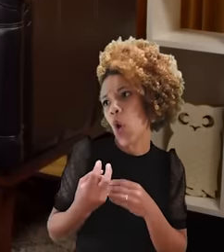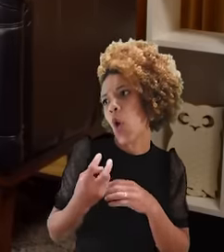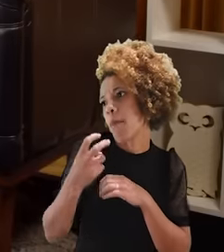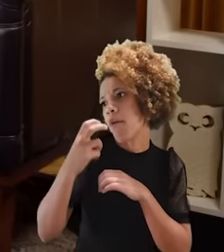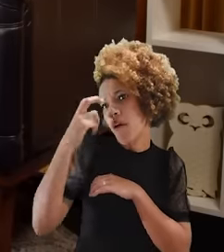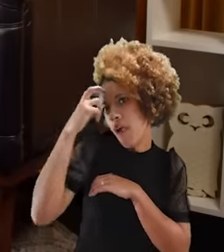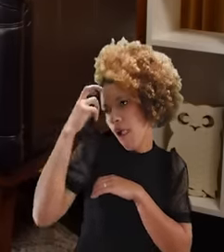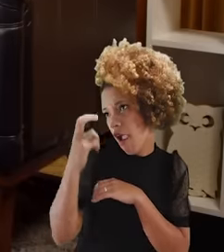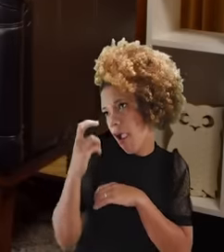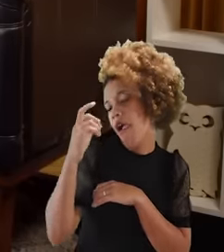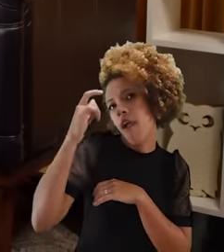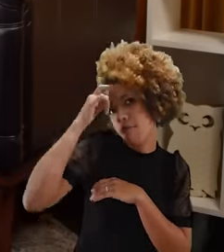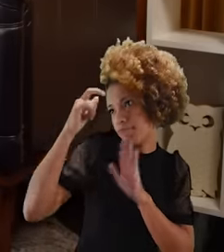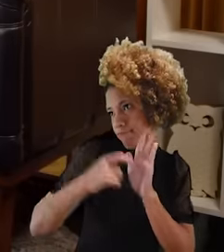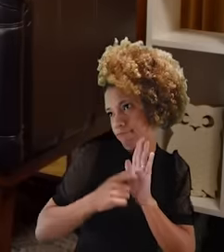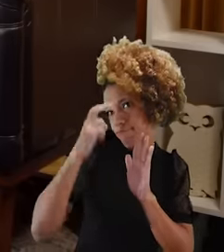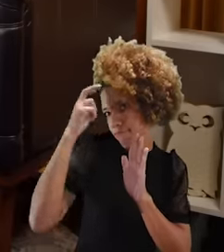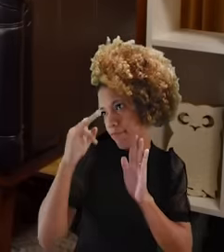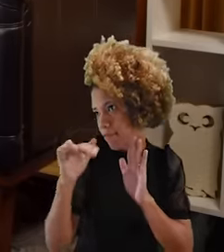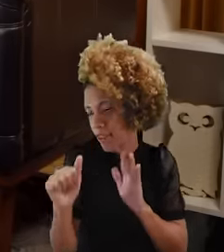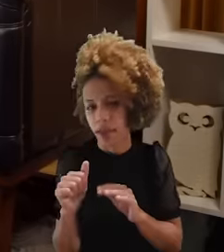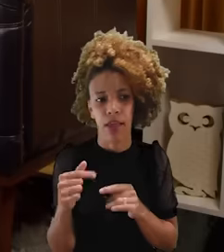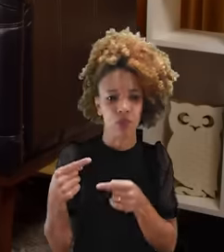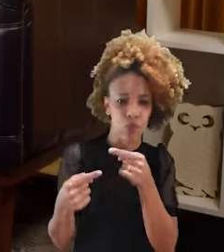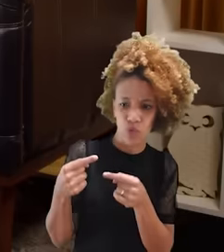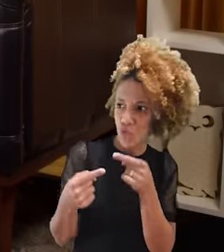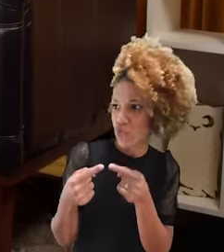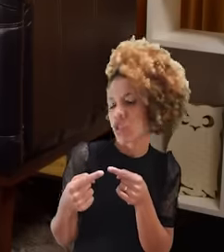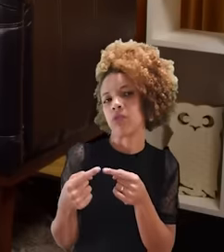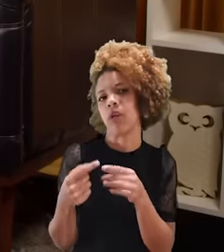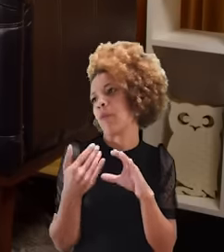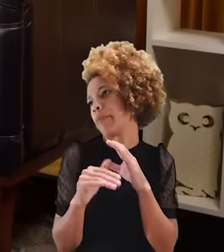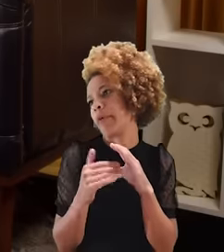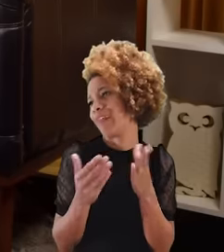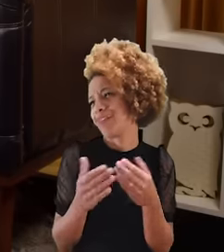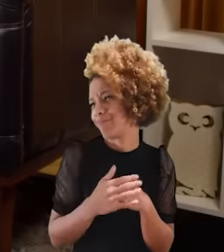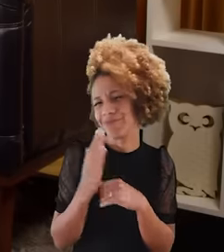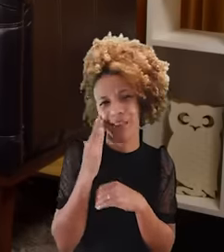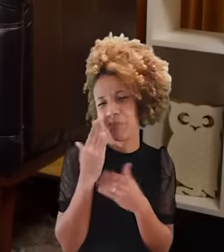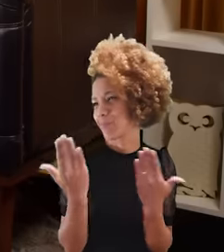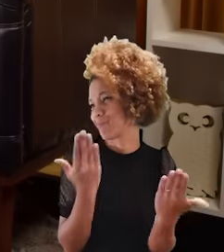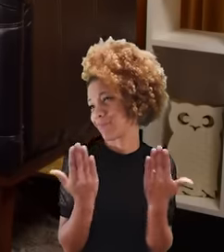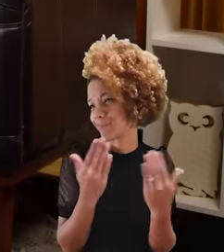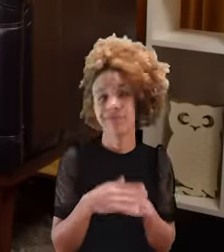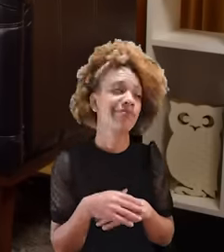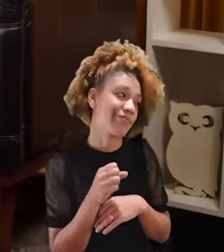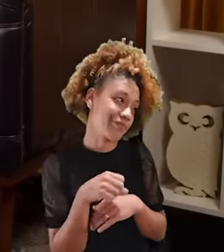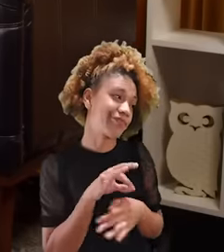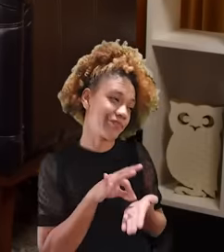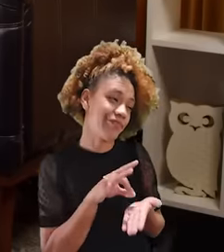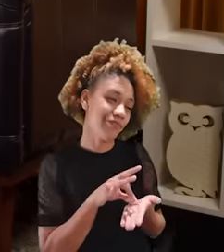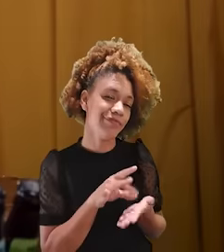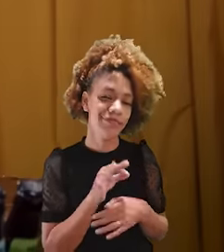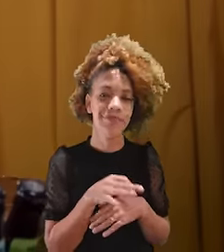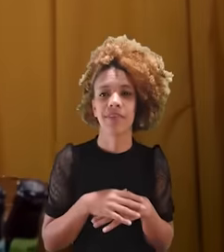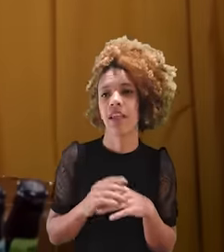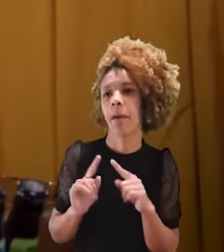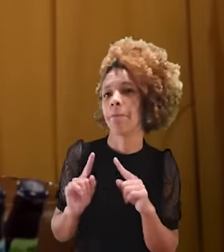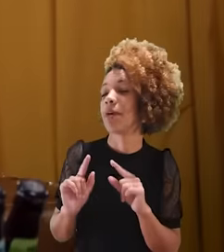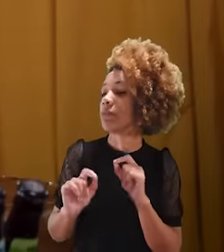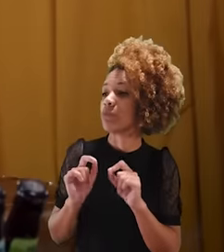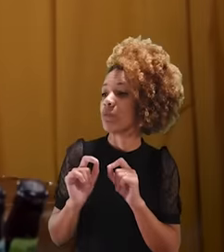aqui e a gente tá discutindo Sei lá o e-mail né É isso aí É isso aí é isso aí e e eo posto para